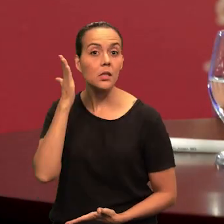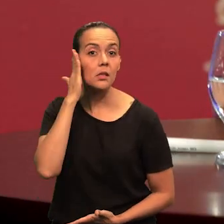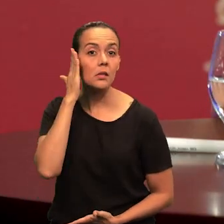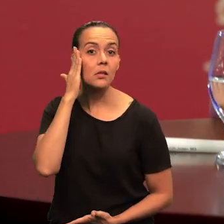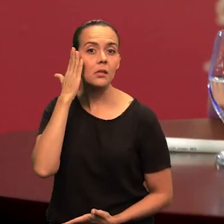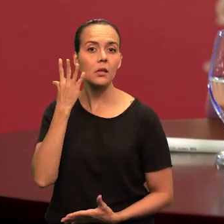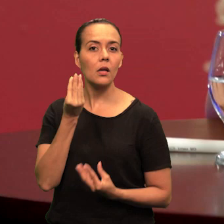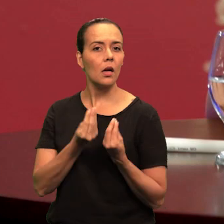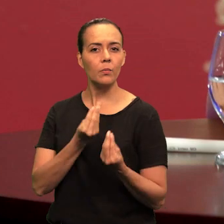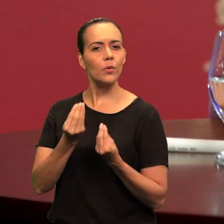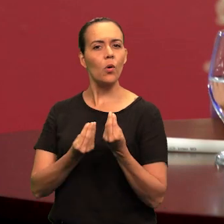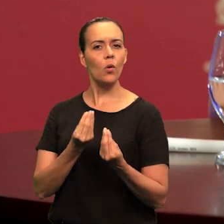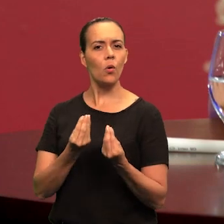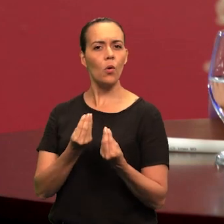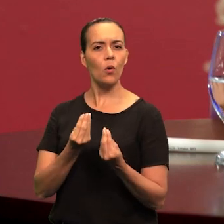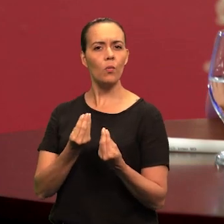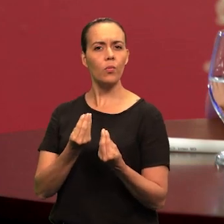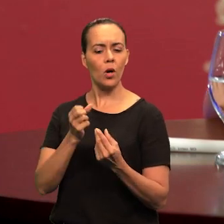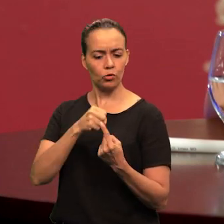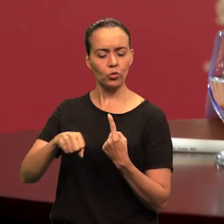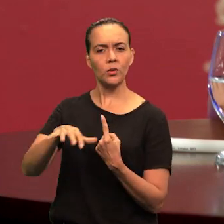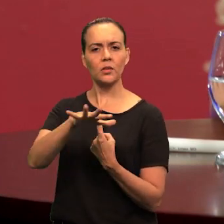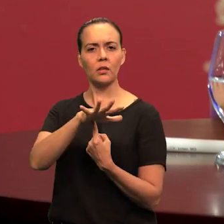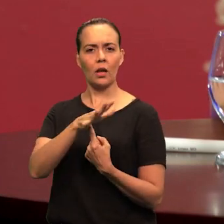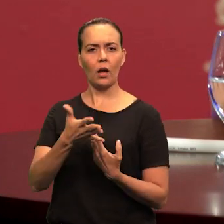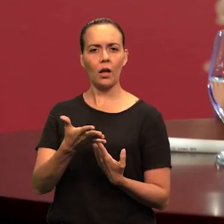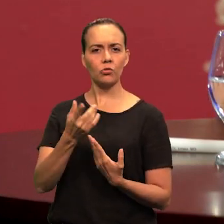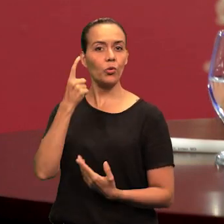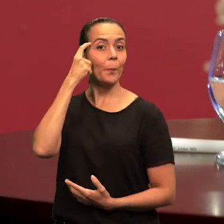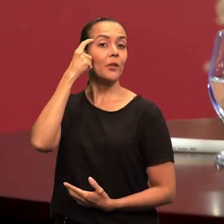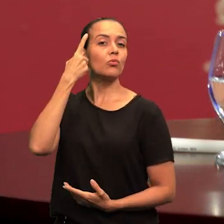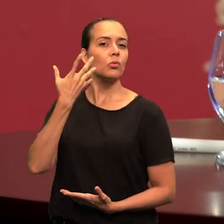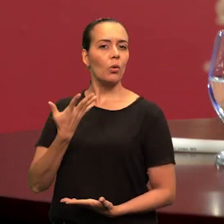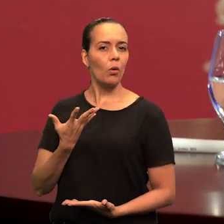Saiba como a sua condição social foi pensada,